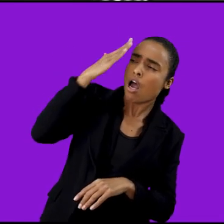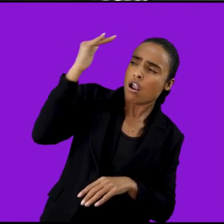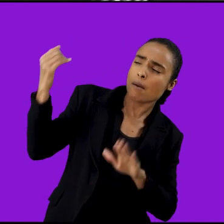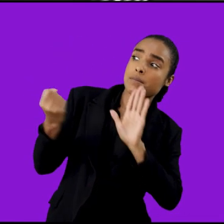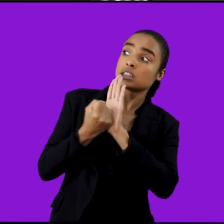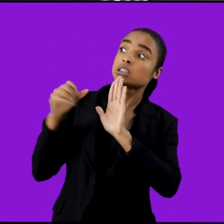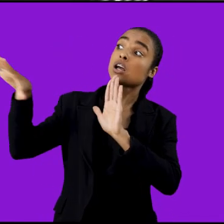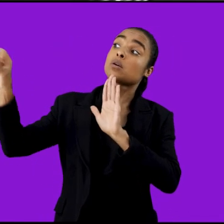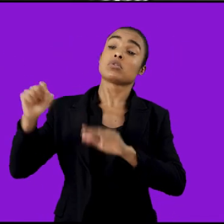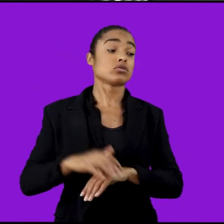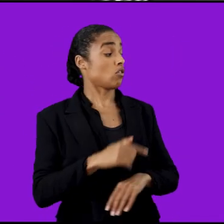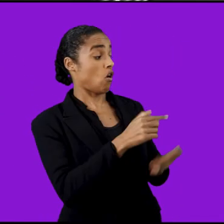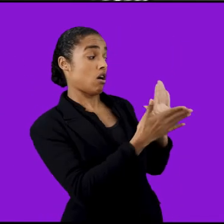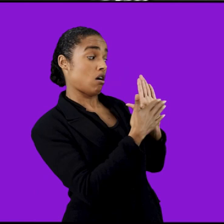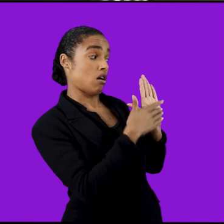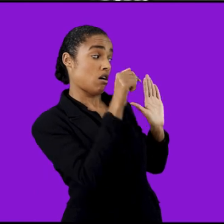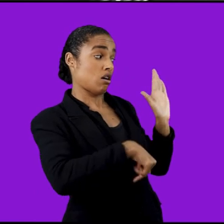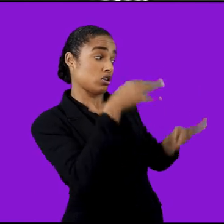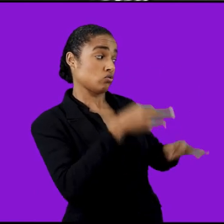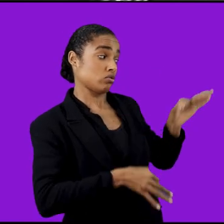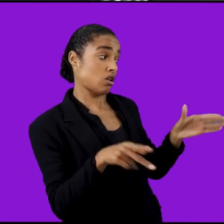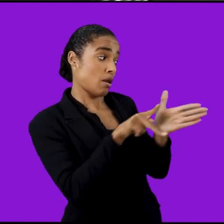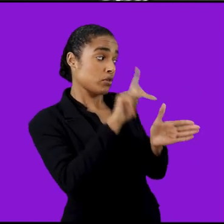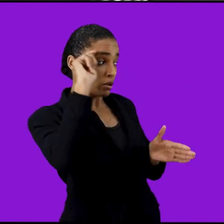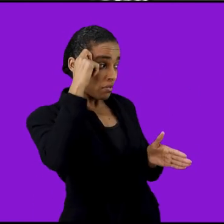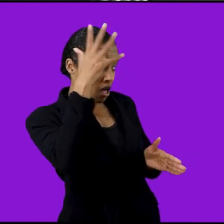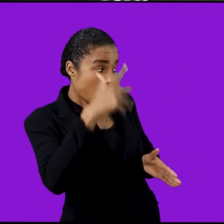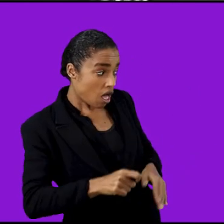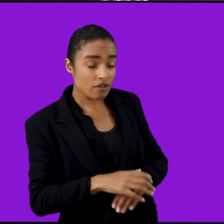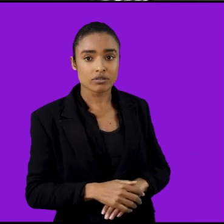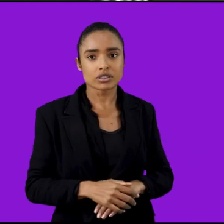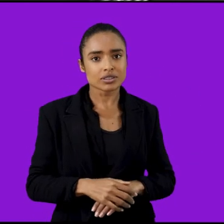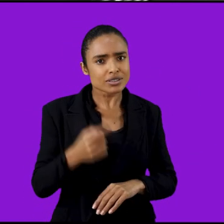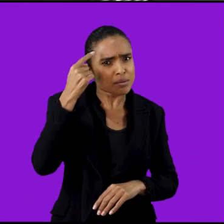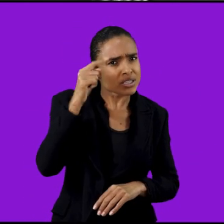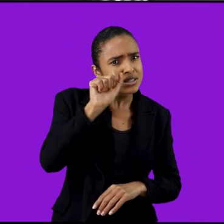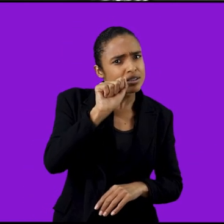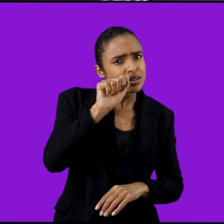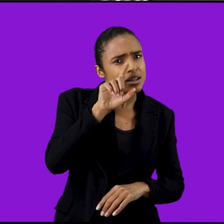É, se apropriar daquilo. Eles tem como responder juridicamente por isso Que maravilhoso! Porque cê pensa nos Adinkra Sim